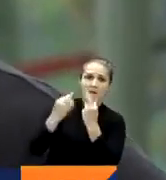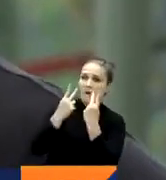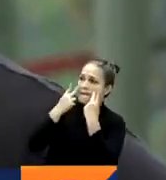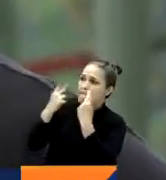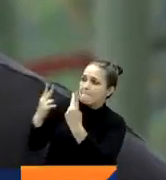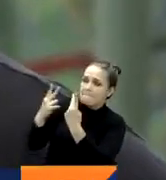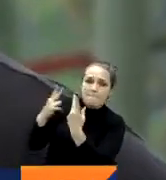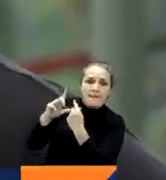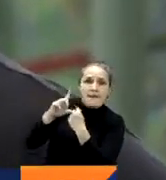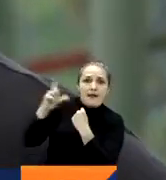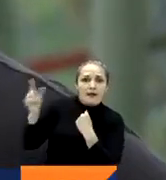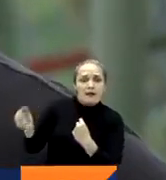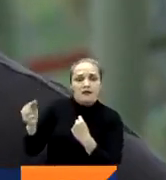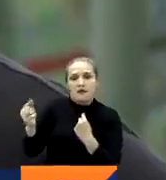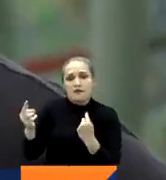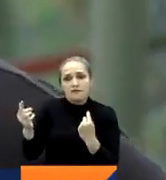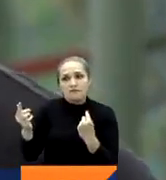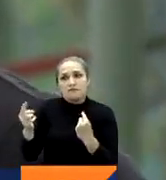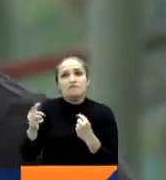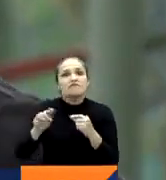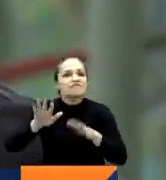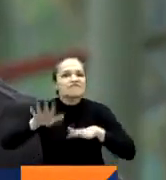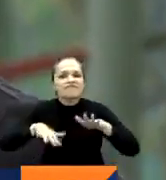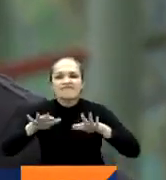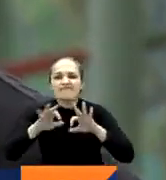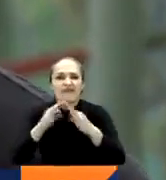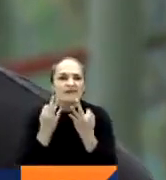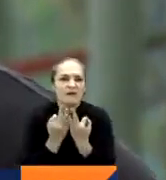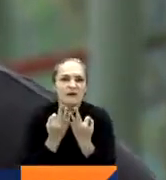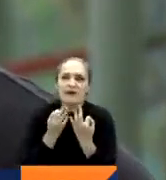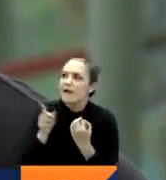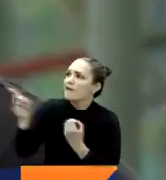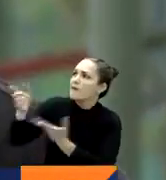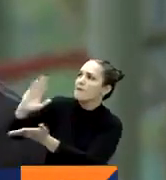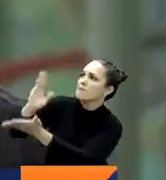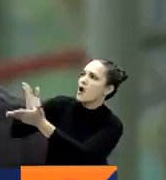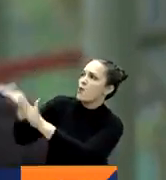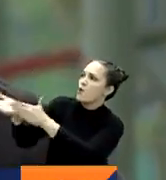ENFRENTAR SU VIDA. LEJOS DE LA FAMILIA, NO